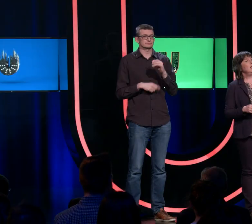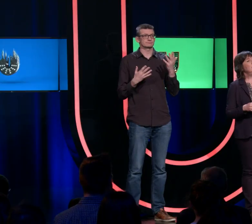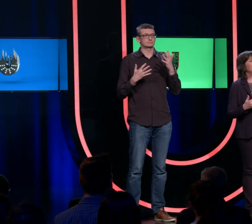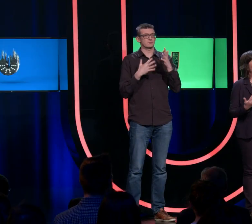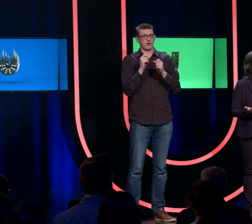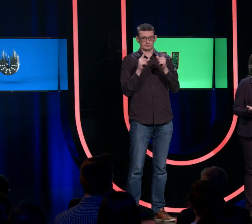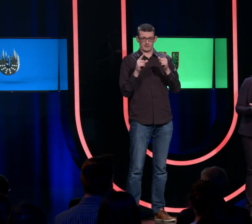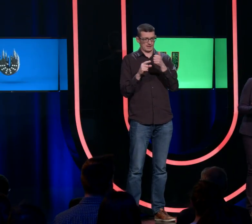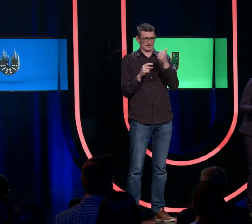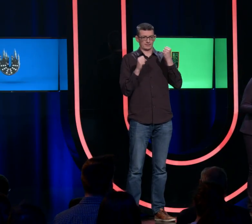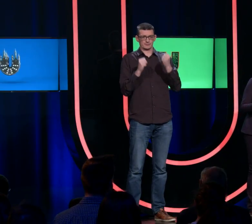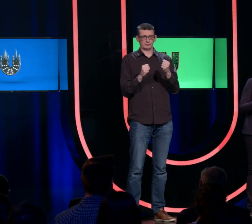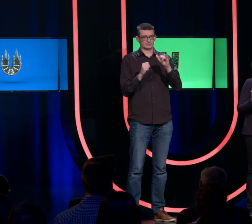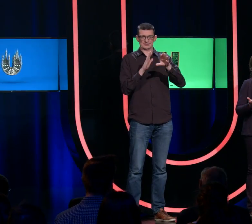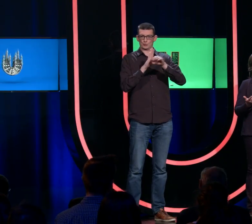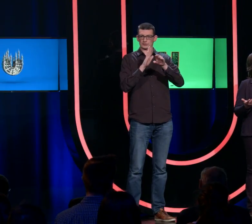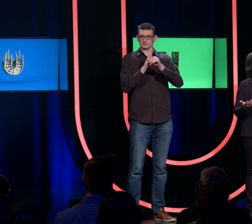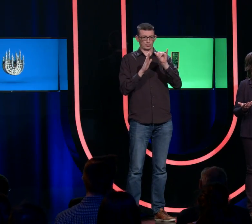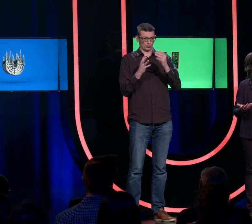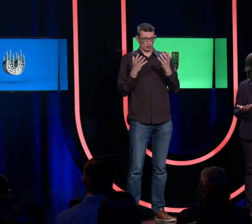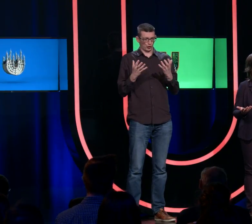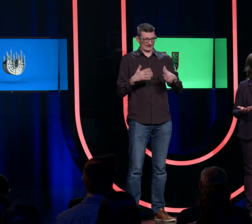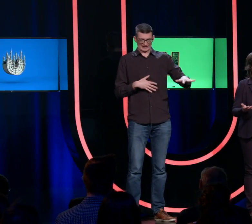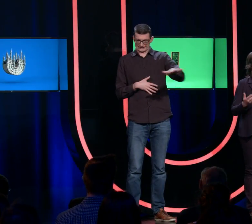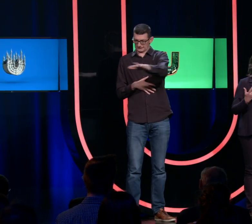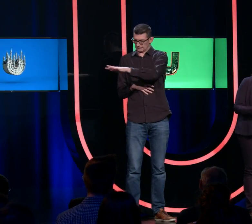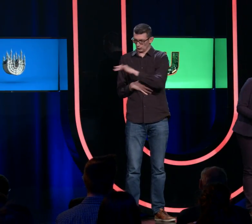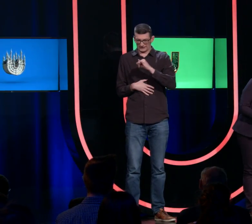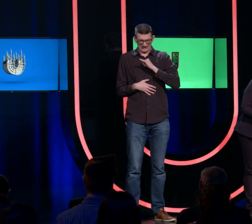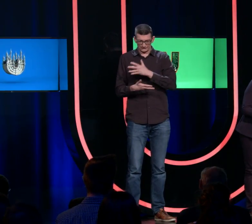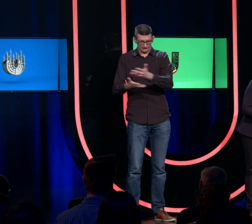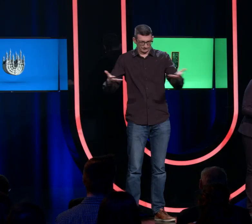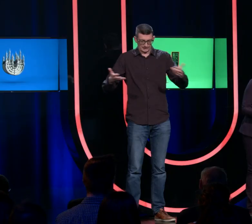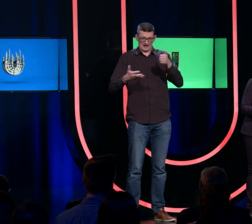In gebarentalen kun je alleen maar over concrete zaken praten,